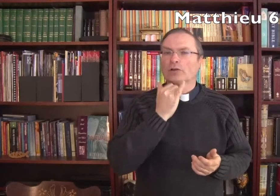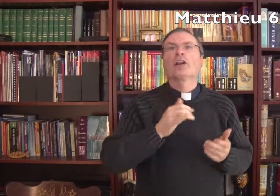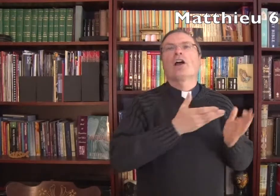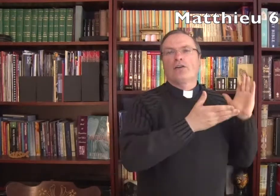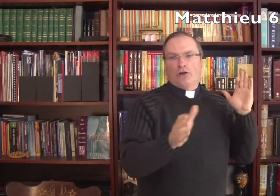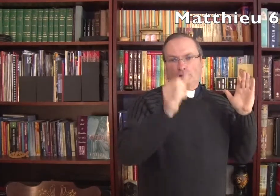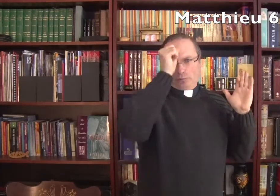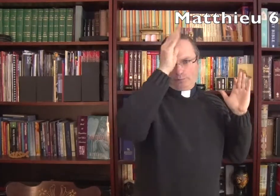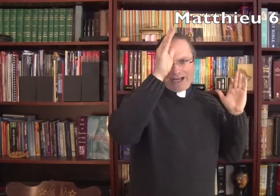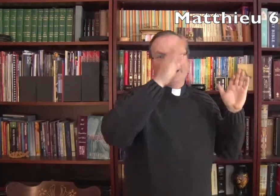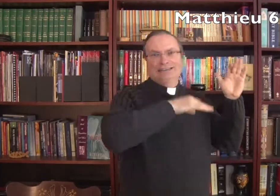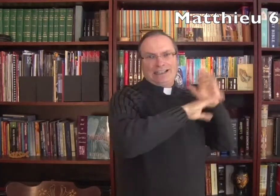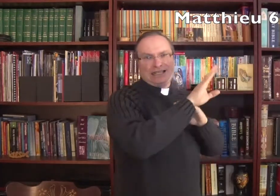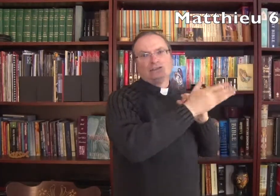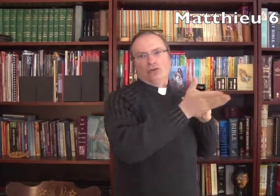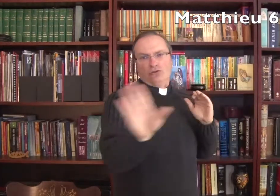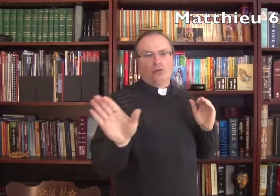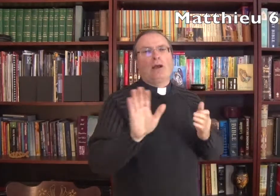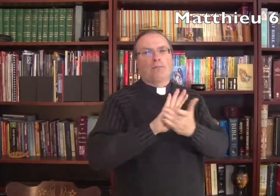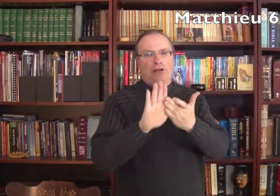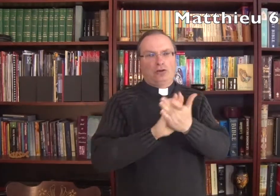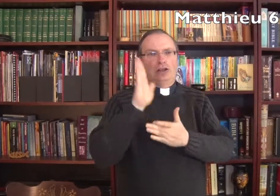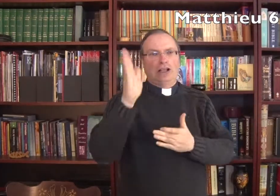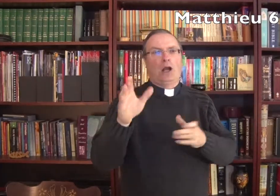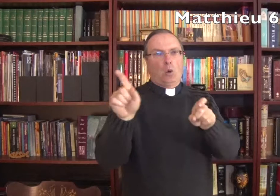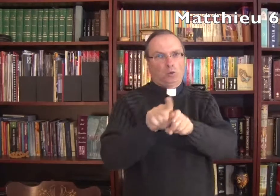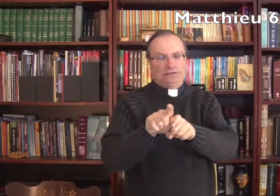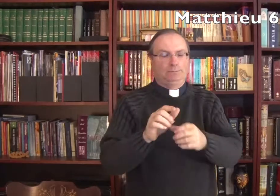votre Père céleste vous pardonnera aussi;